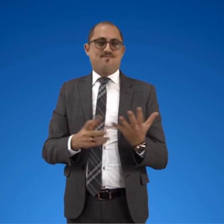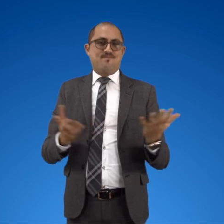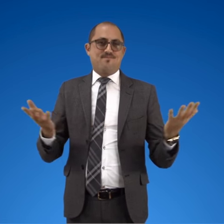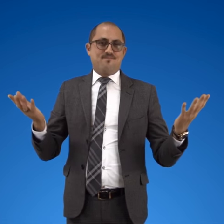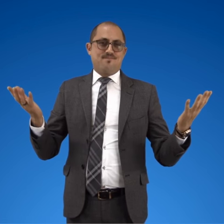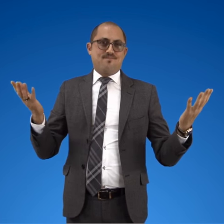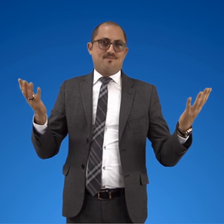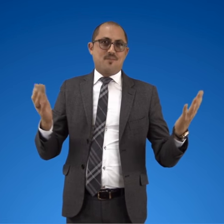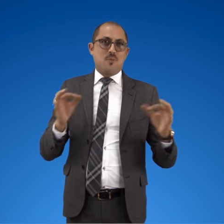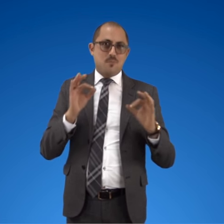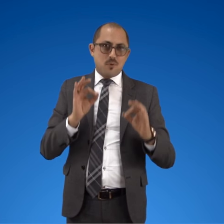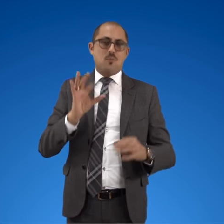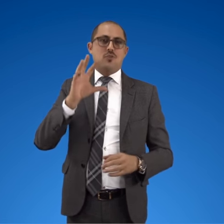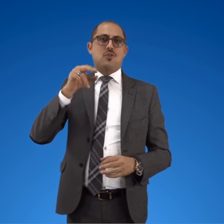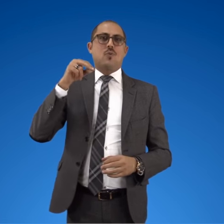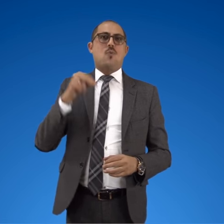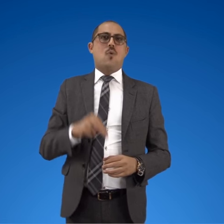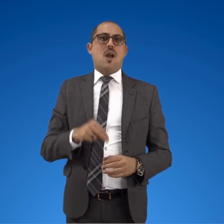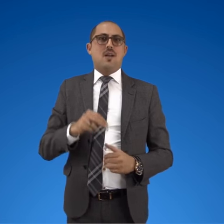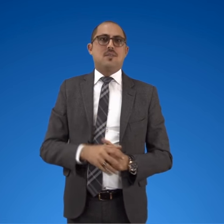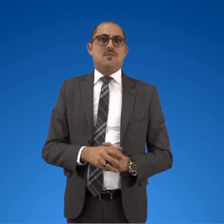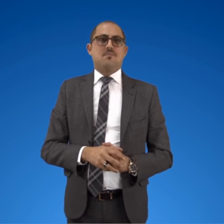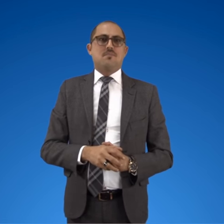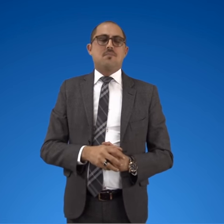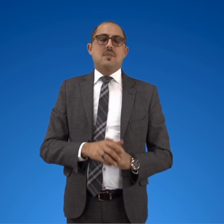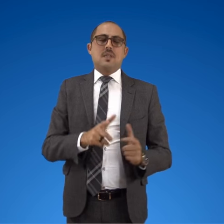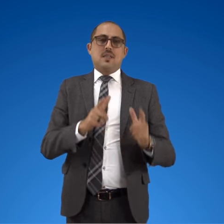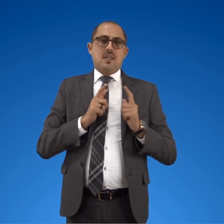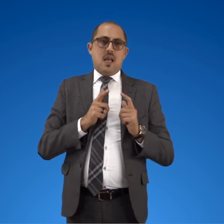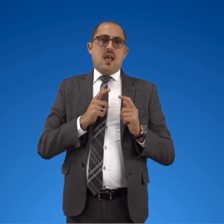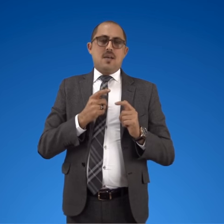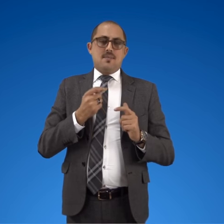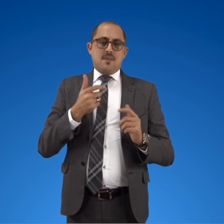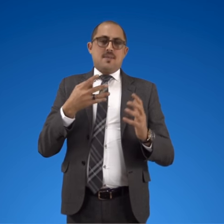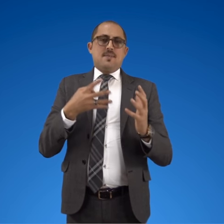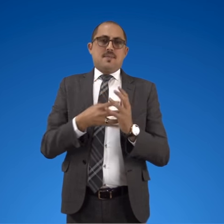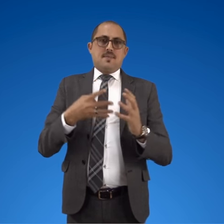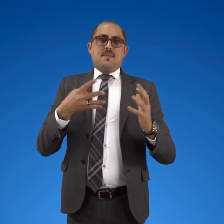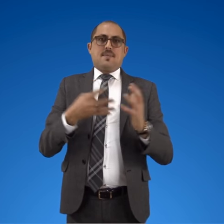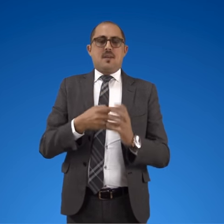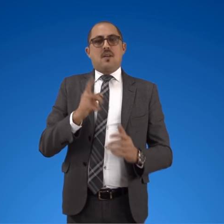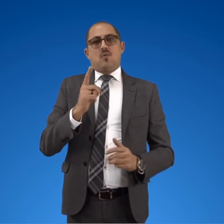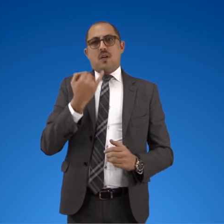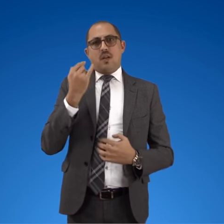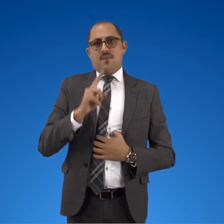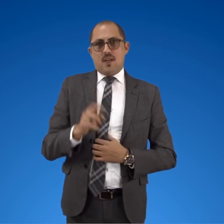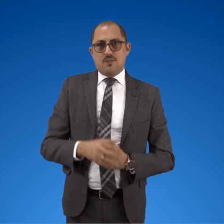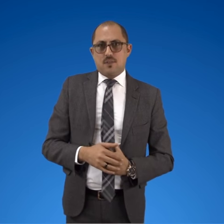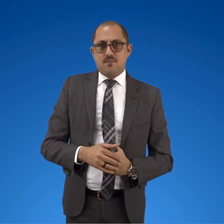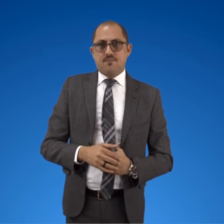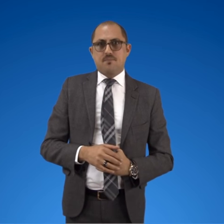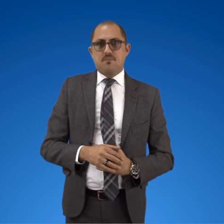Questi cambi di governo in cinque anni ci hanno dato molte difficoltà